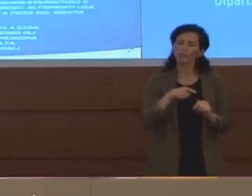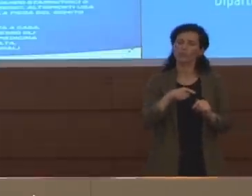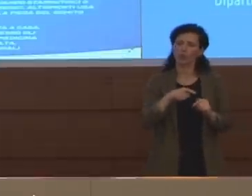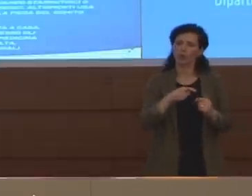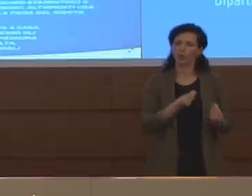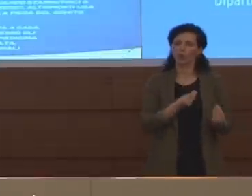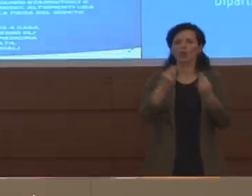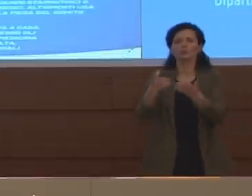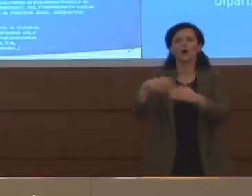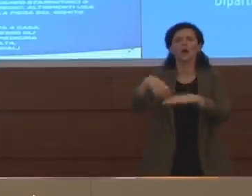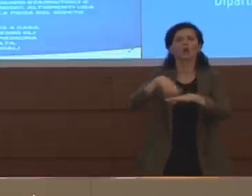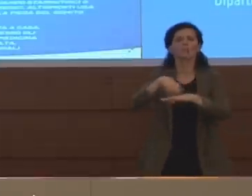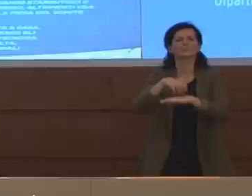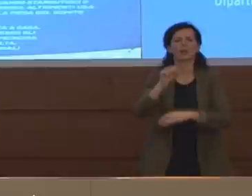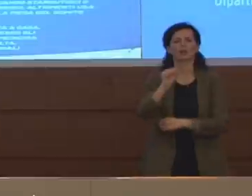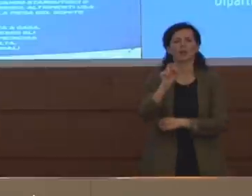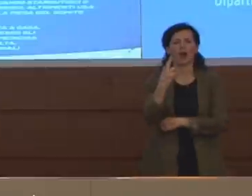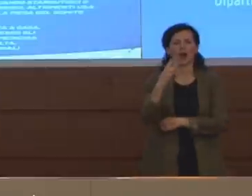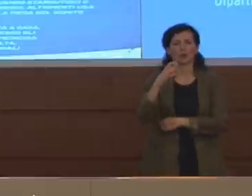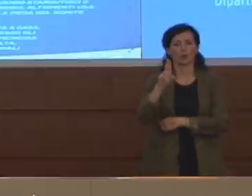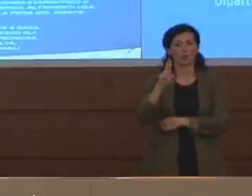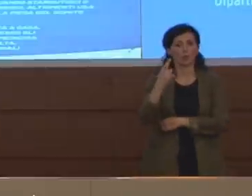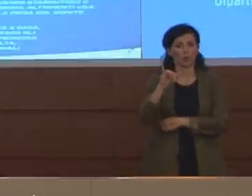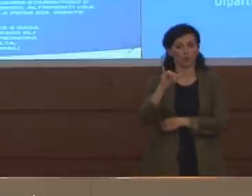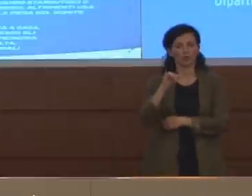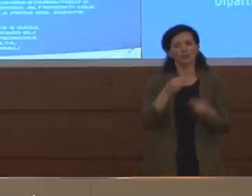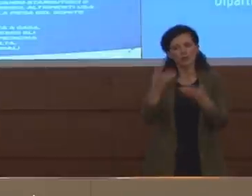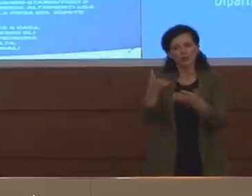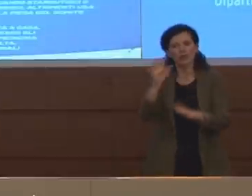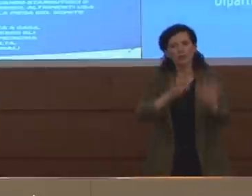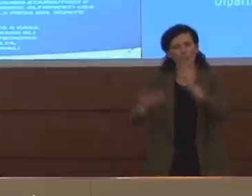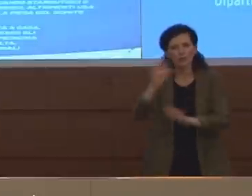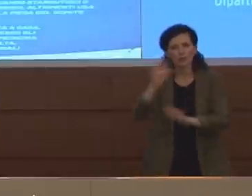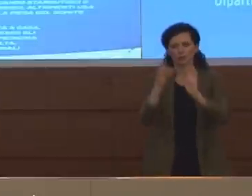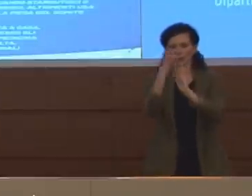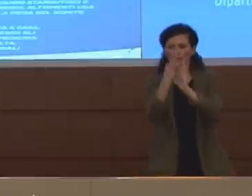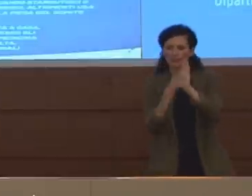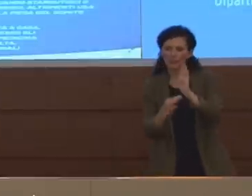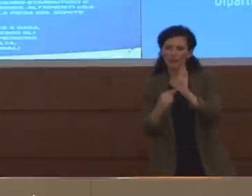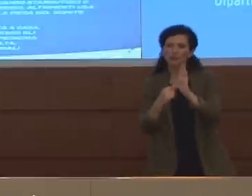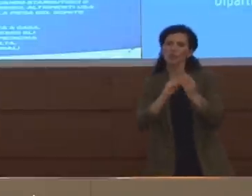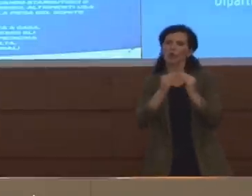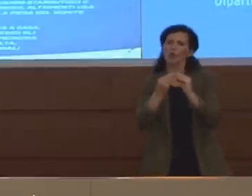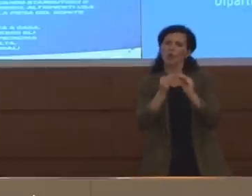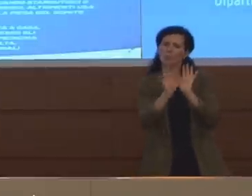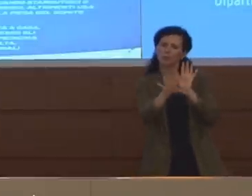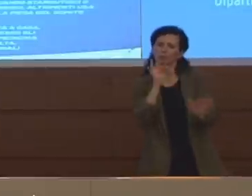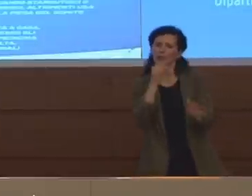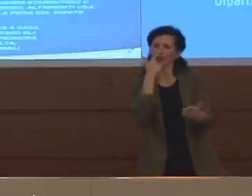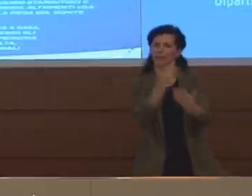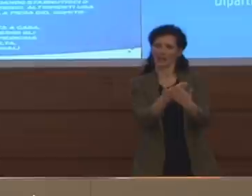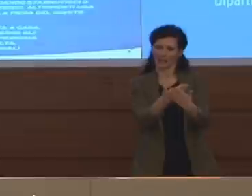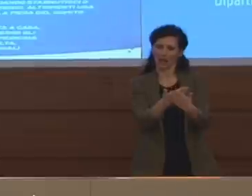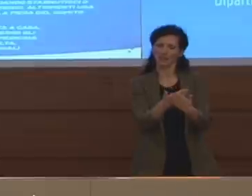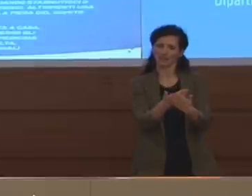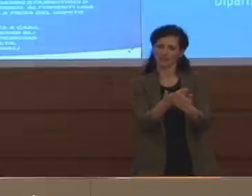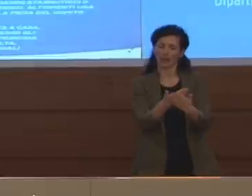Arcuri le indicazioni su come articolare la scelta, cioè a dire: elevatissima